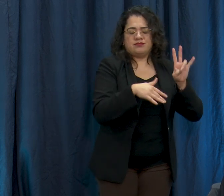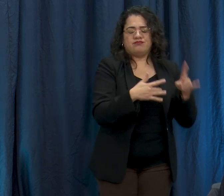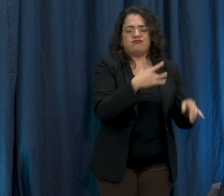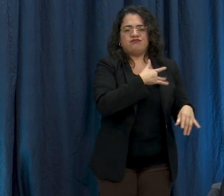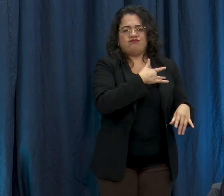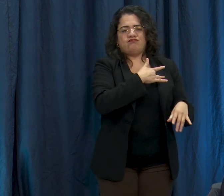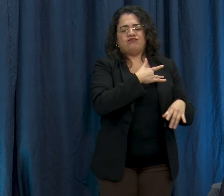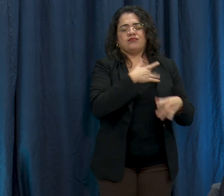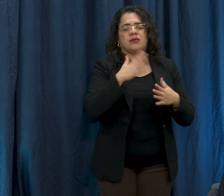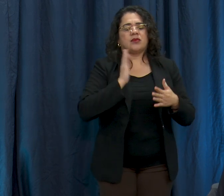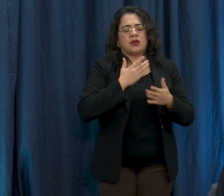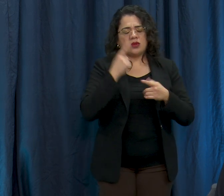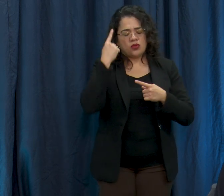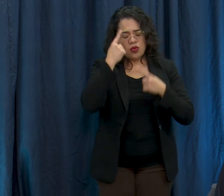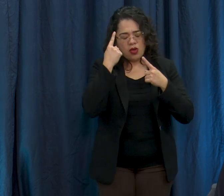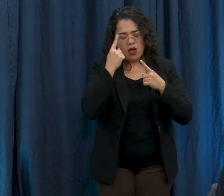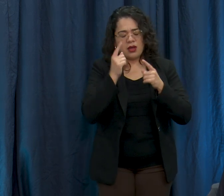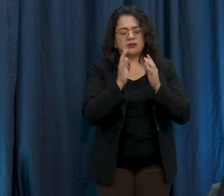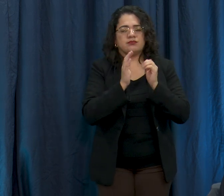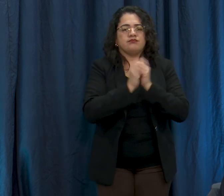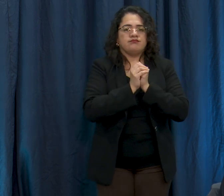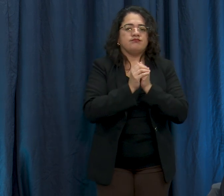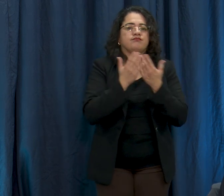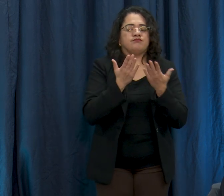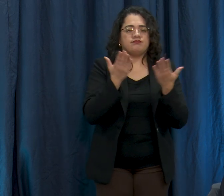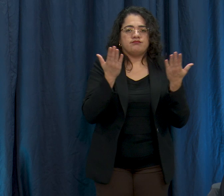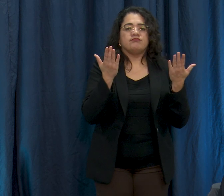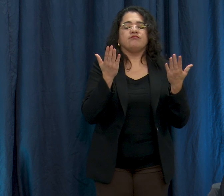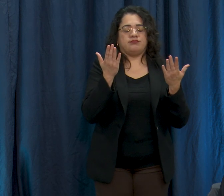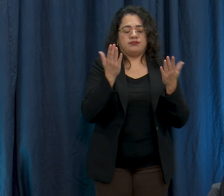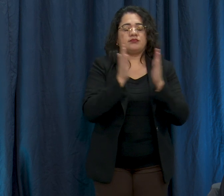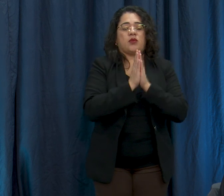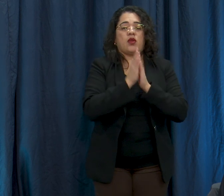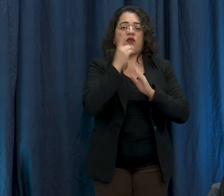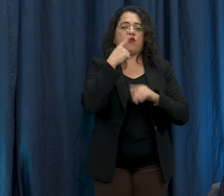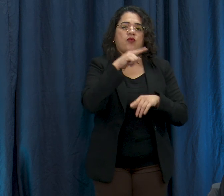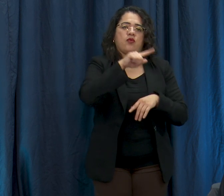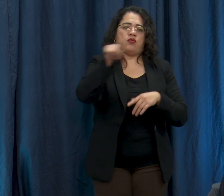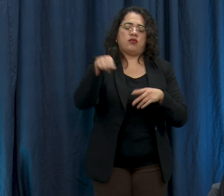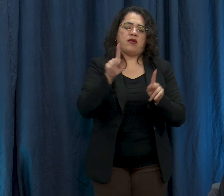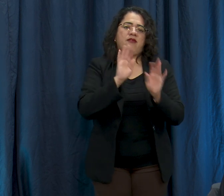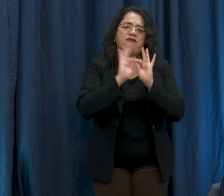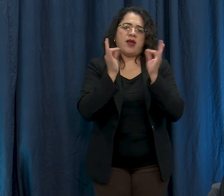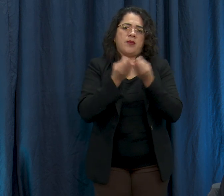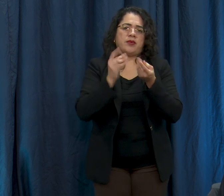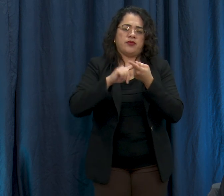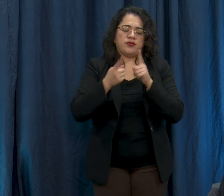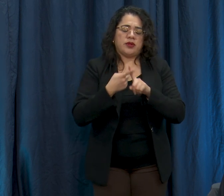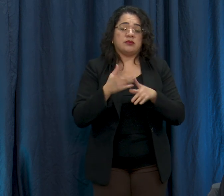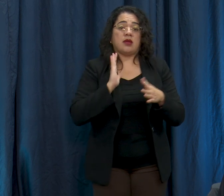connaissez familias este nuestro nuestra Priora dad aqui na cidade de nom BTS a